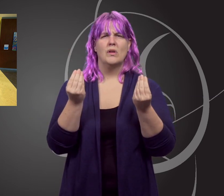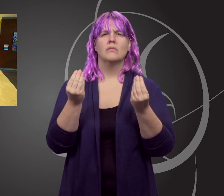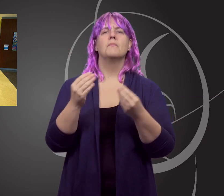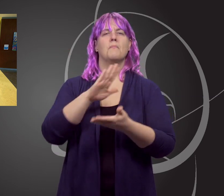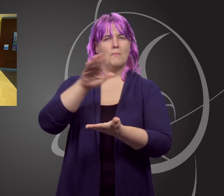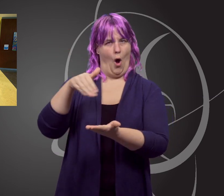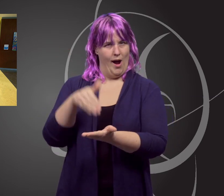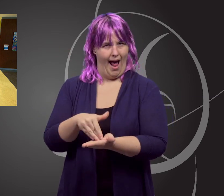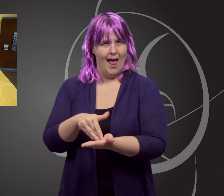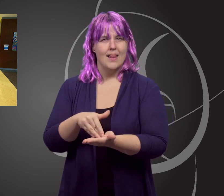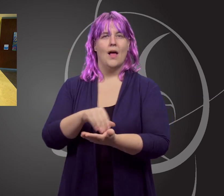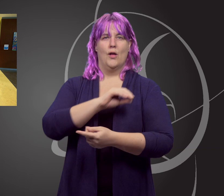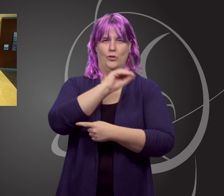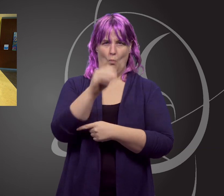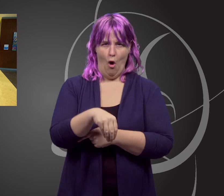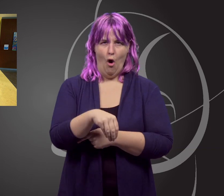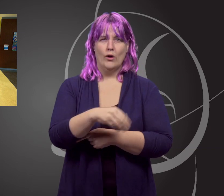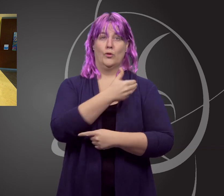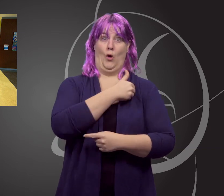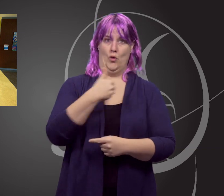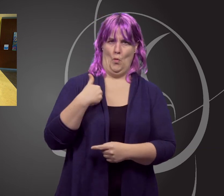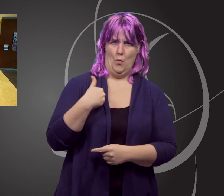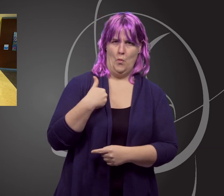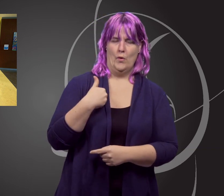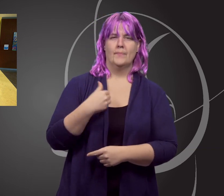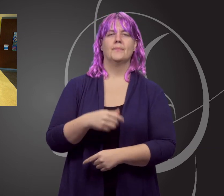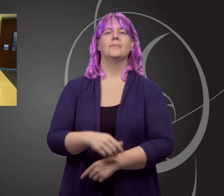Ces consultations ont eu lieu à Montréal, à Ottawa, et à Toronto.